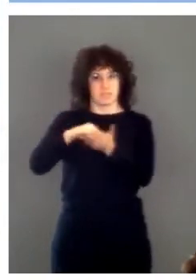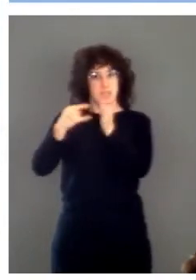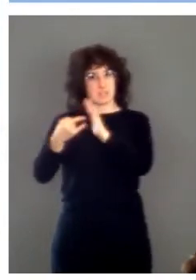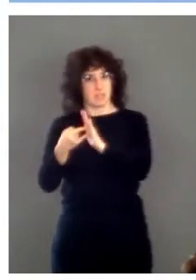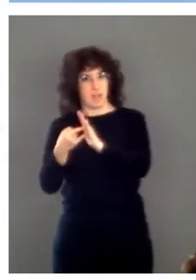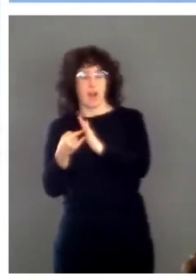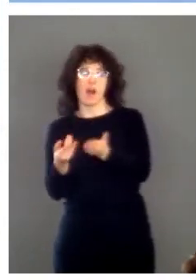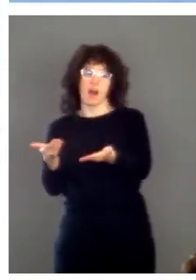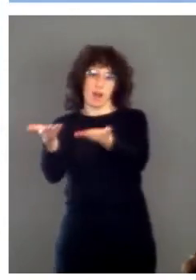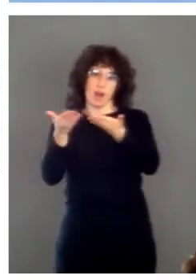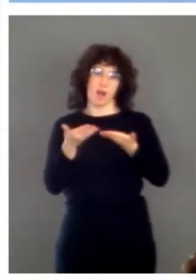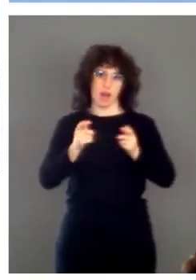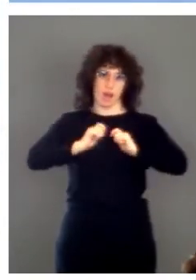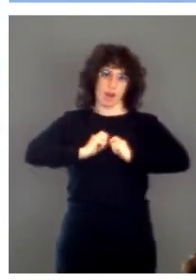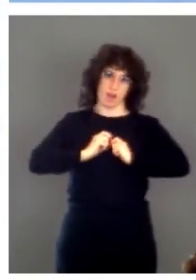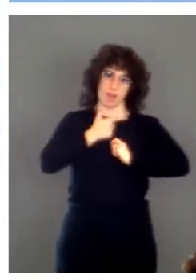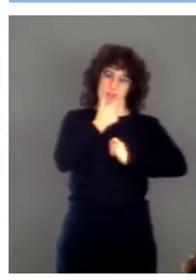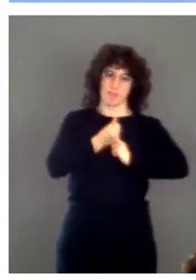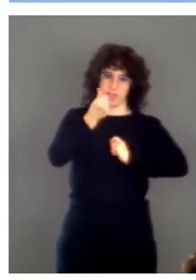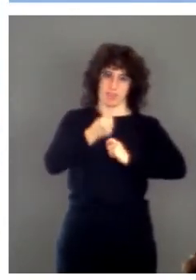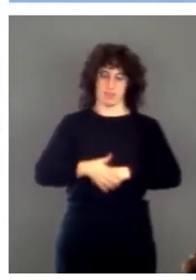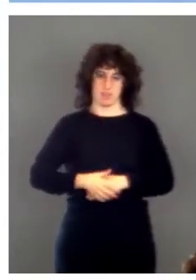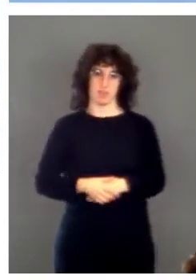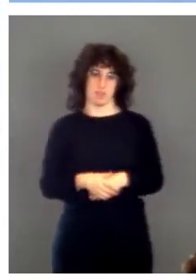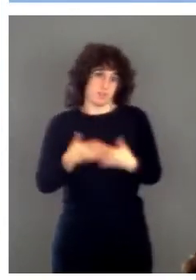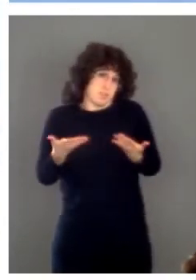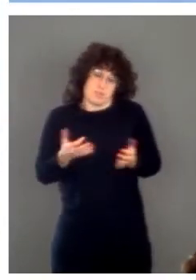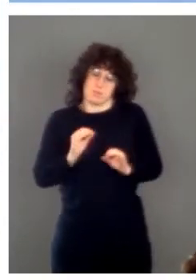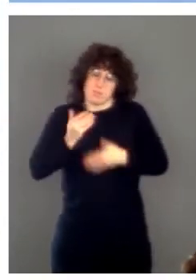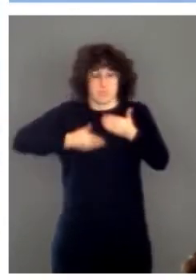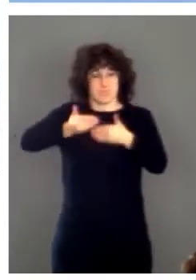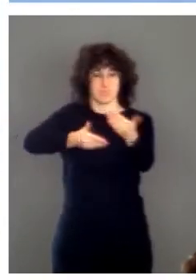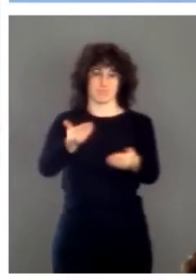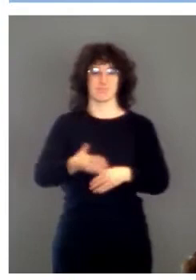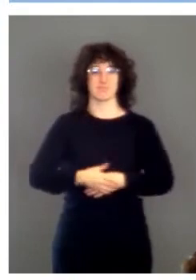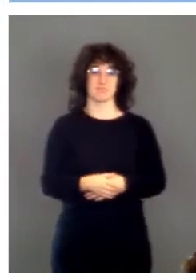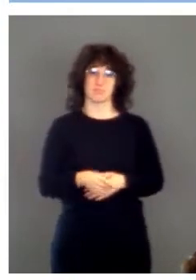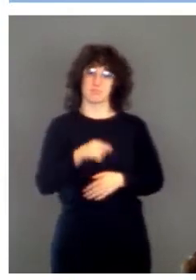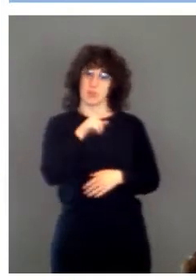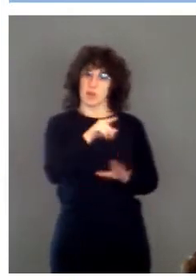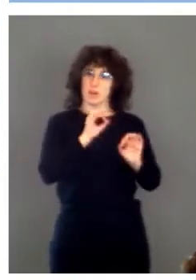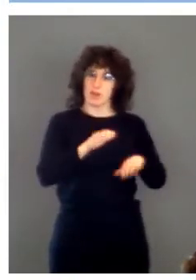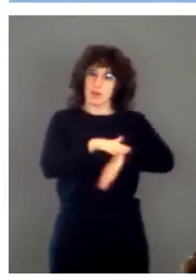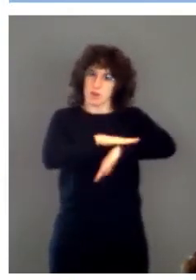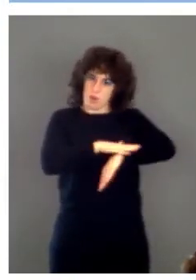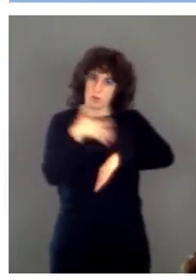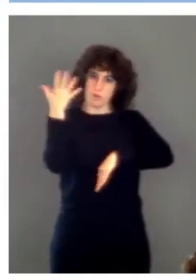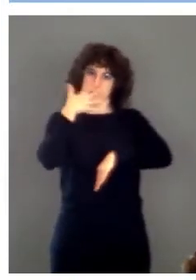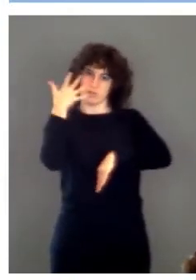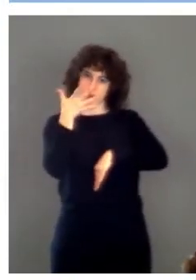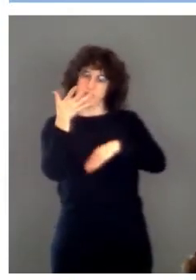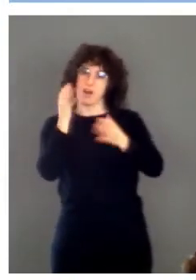Mucho más fácil y Y bueno ya vamos En tu caso has tenido ayuda con el Gobierno de Navarra también Conceder verdad